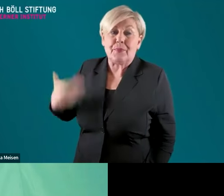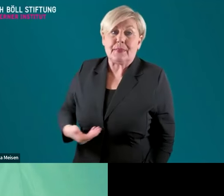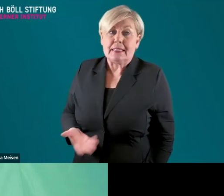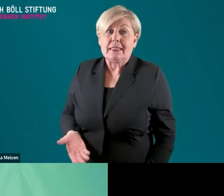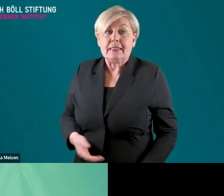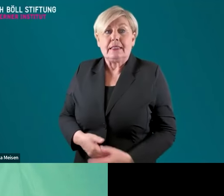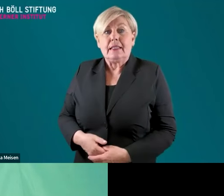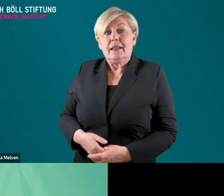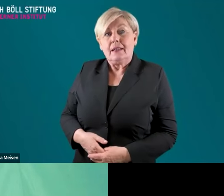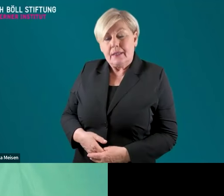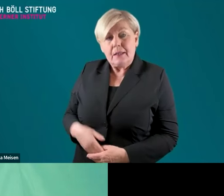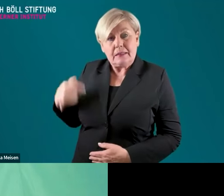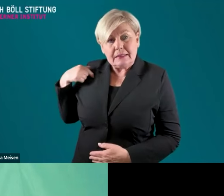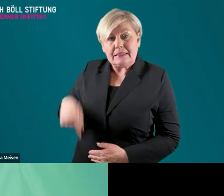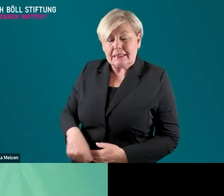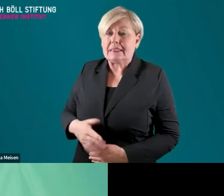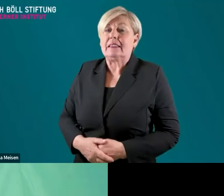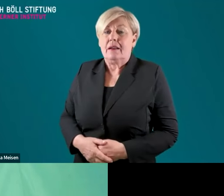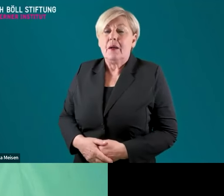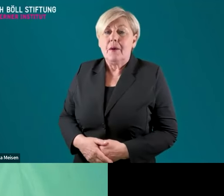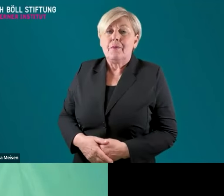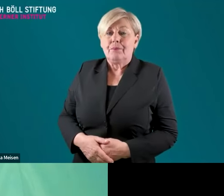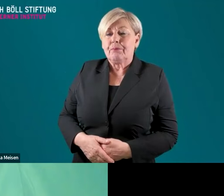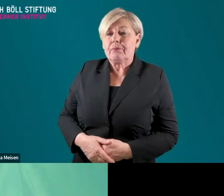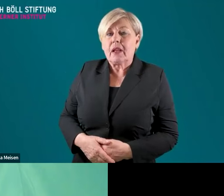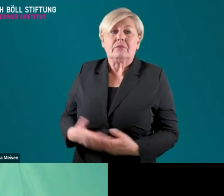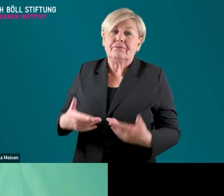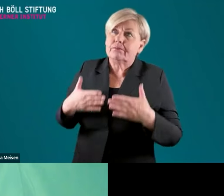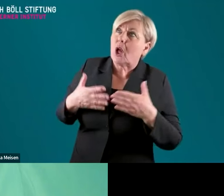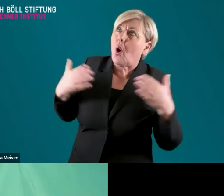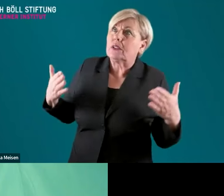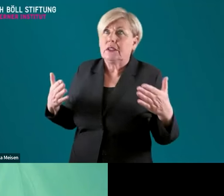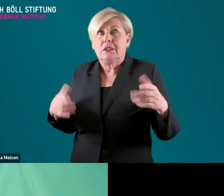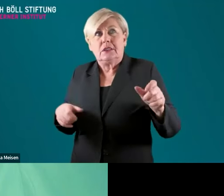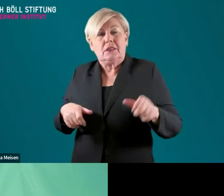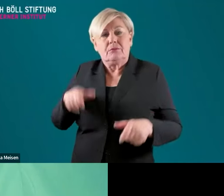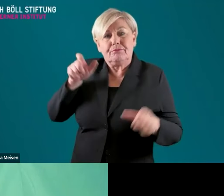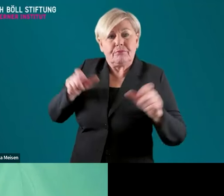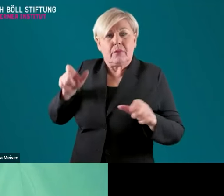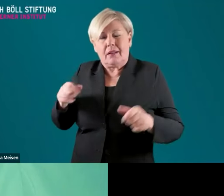Das wurde jetzt vor den größeren Playern, also, von diesen üblichen Verdächtigen wurde das–